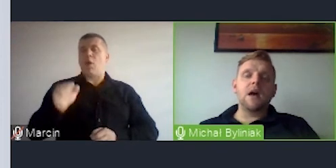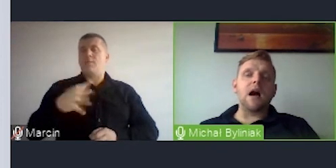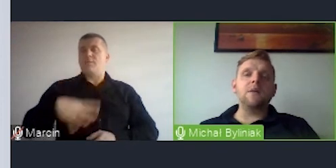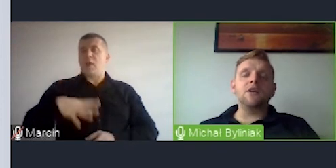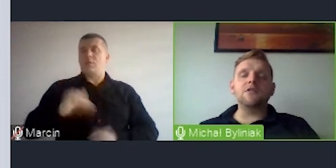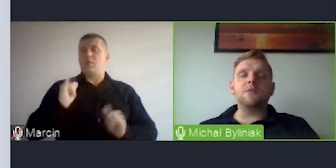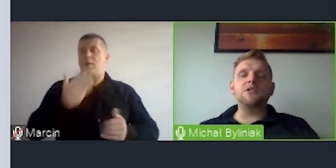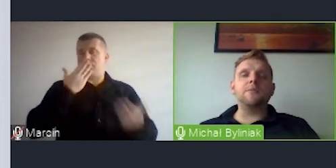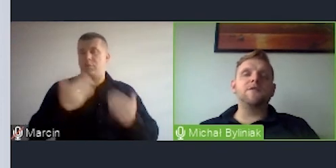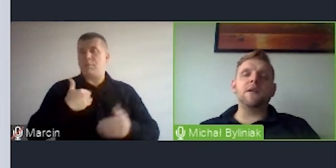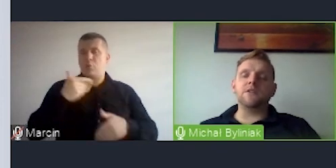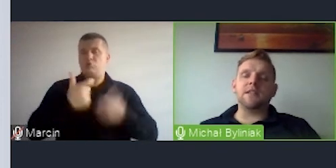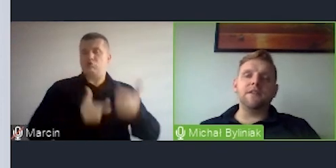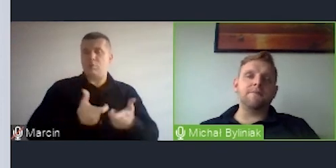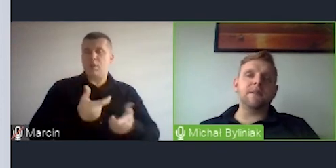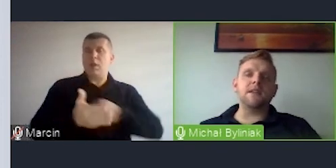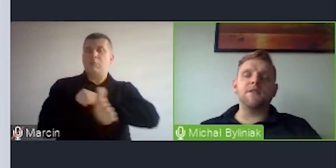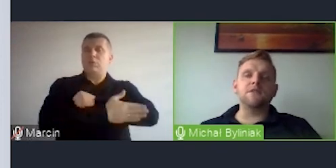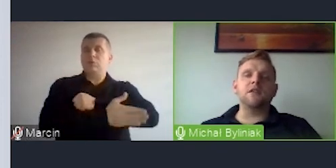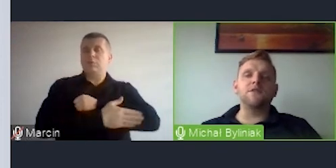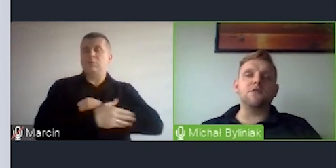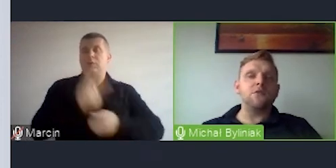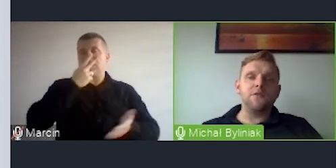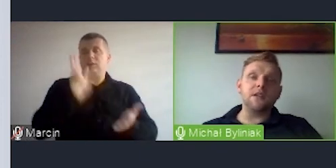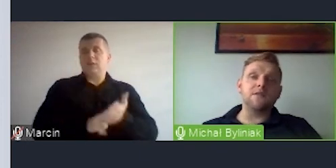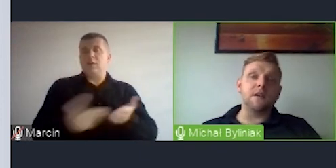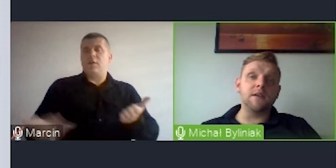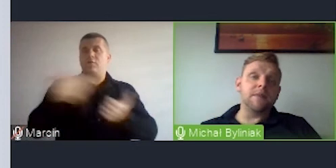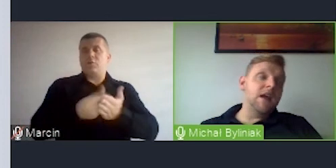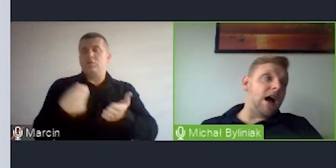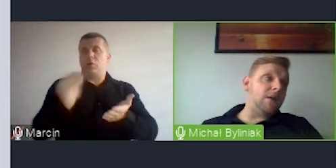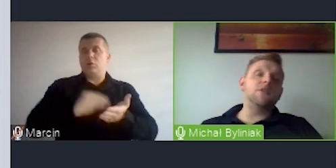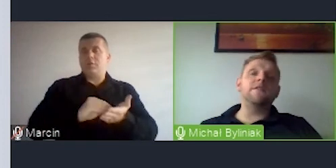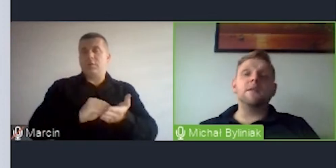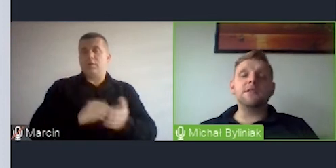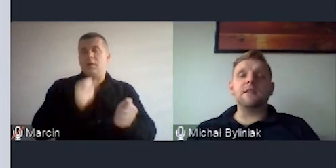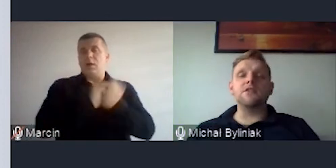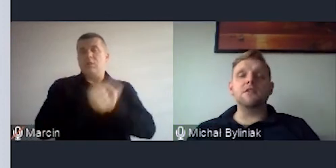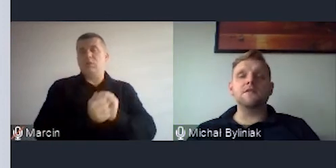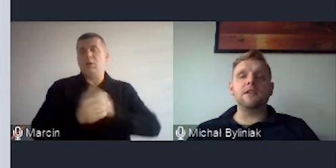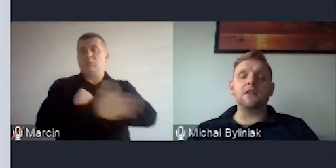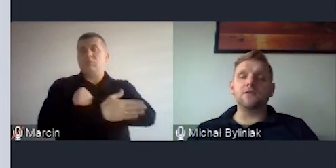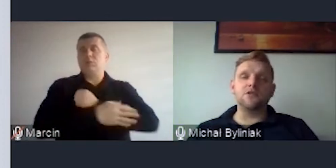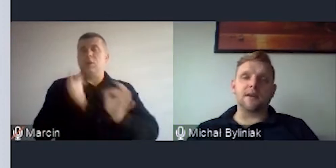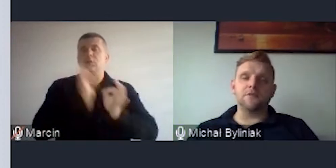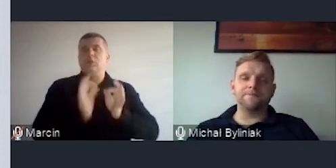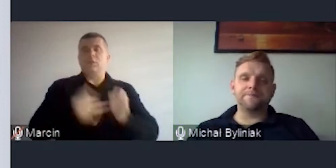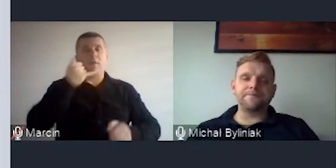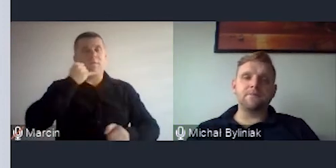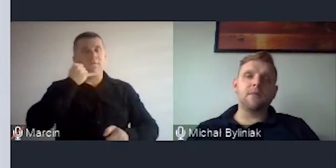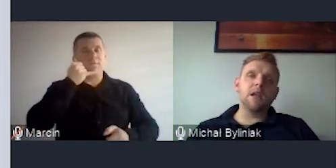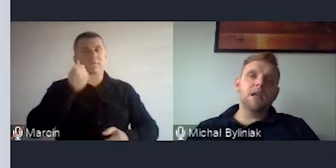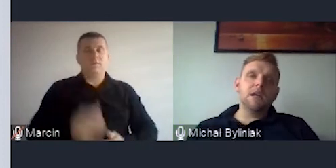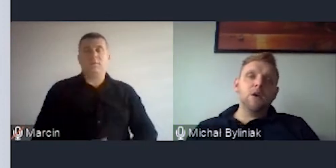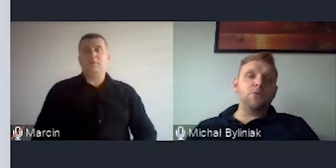ale mogę to zrobić na podstawie zatwierdzonego wniosku o dofinansowanie, albo nawet na podstawie szacowania telefonicznego.